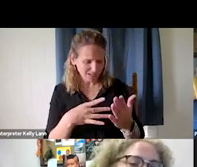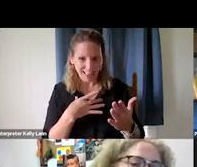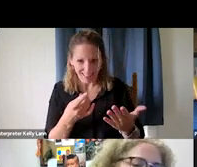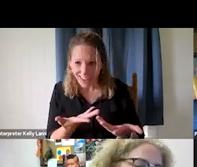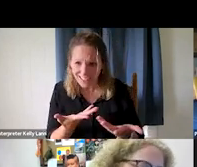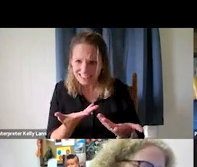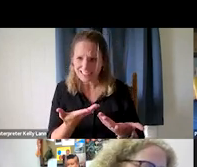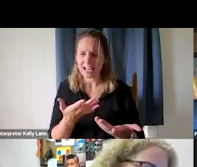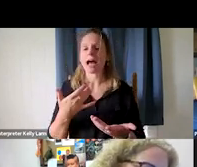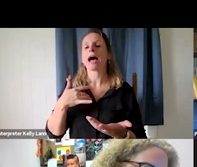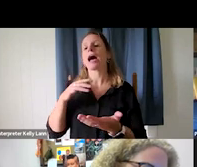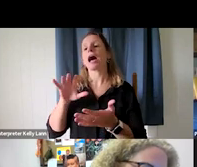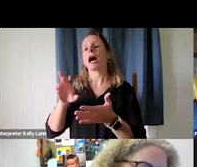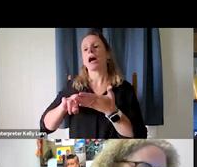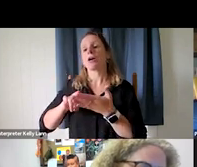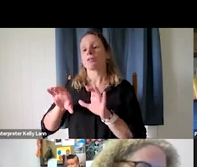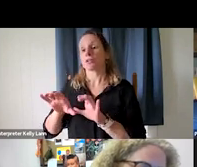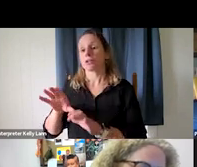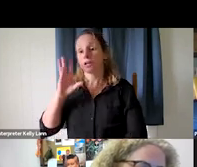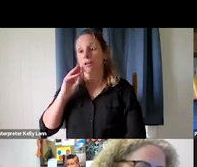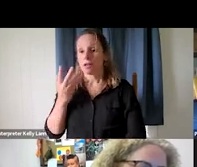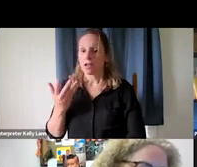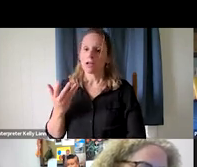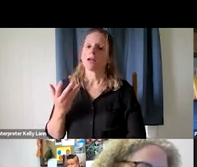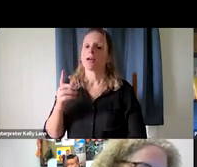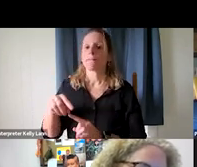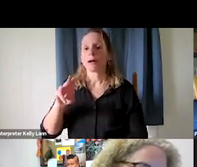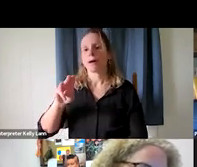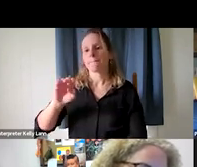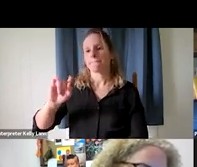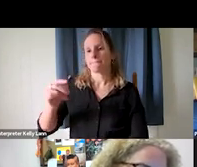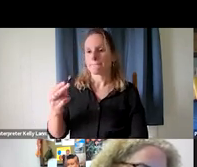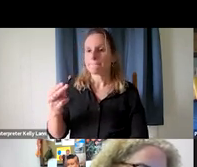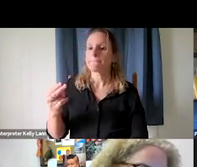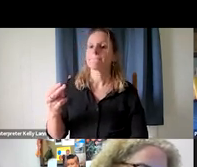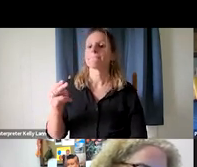He investigado sobre el uso a largo plazo de la metanfetamina